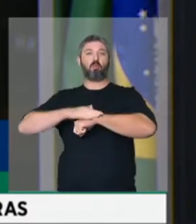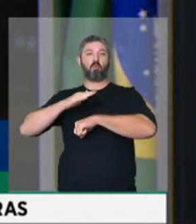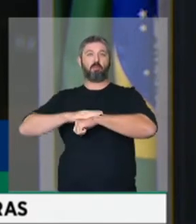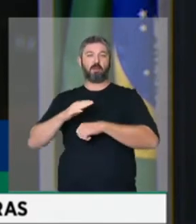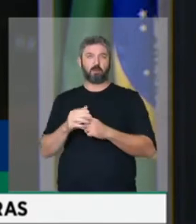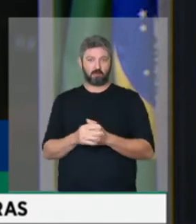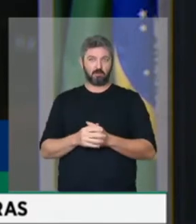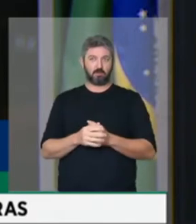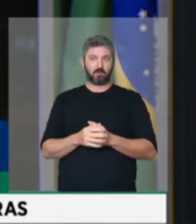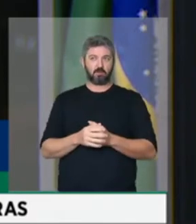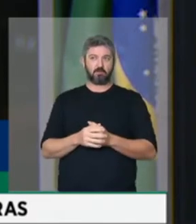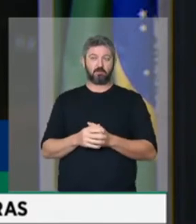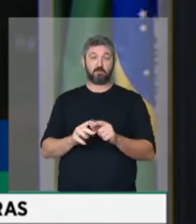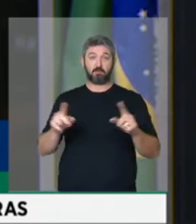BRASIL DE 3,9 PARA 4,5% NESTE